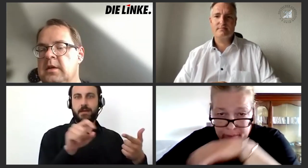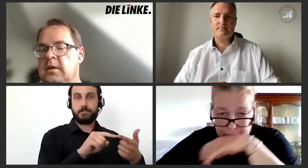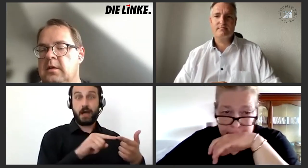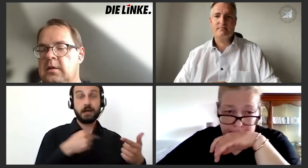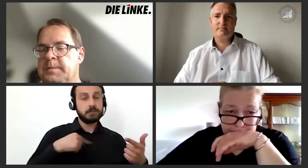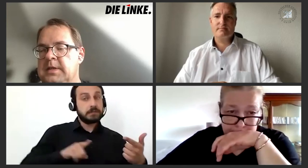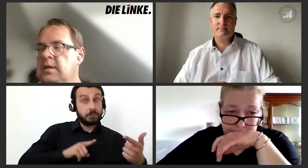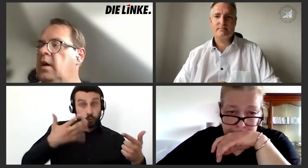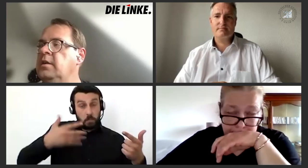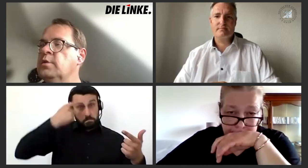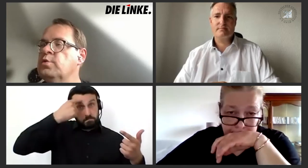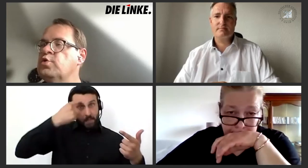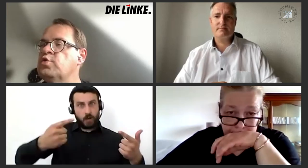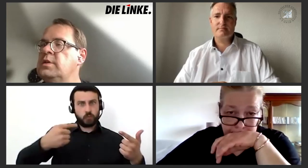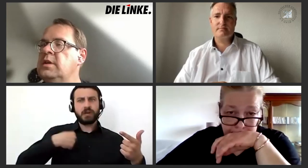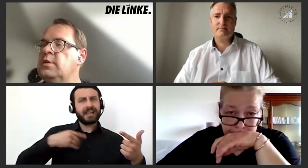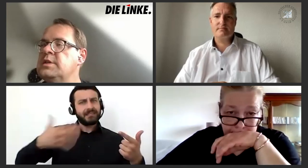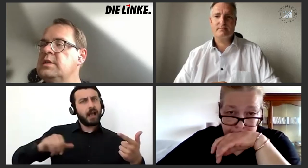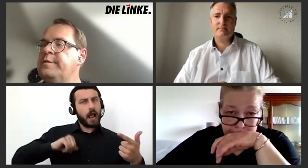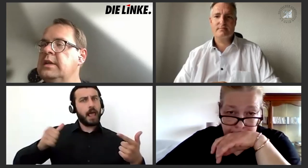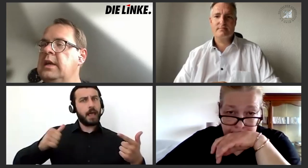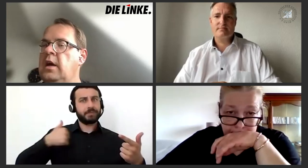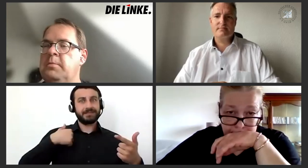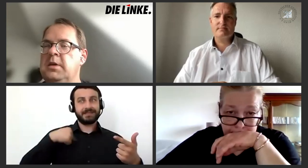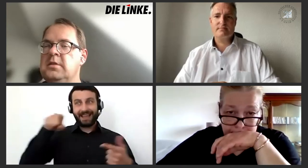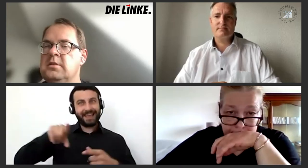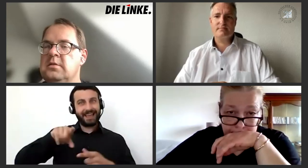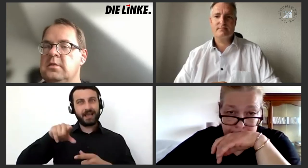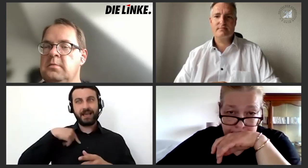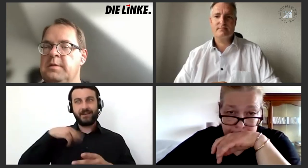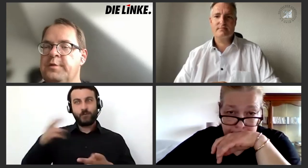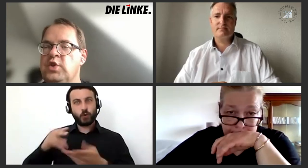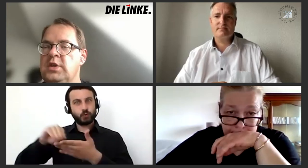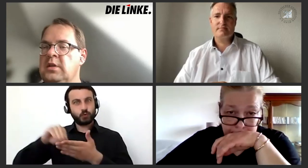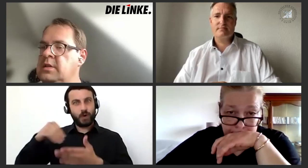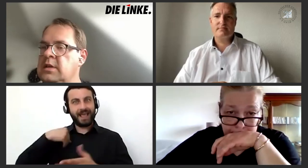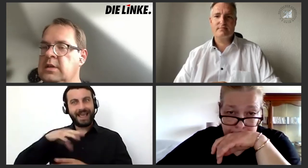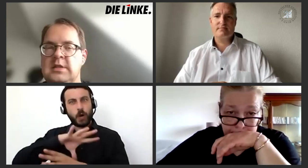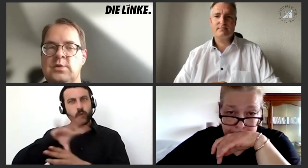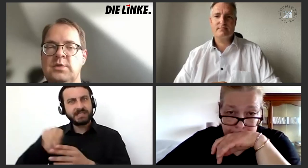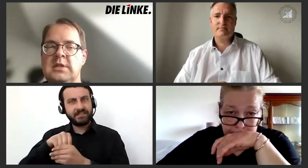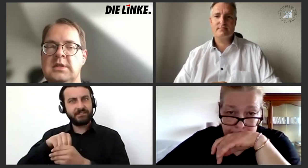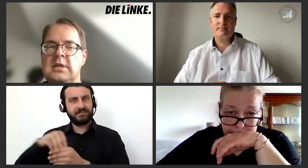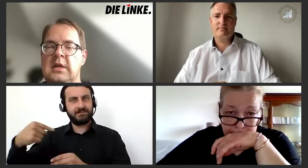das auch selbst gelebt, zehn Jahre an einer Grundschule inklusiv gearbeitet mit verschiedenen